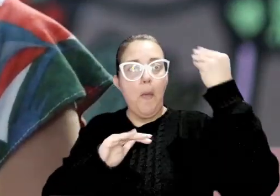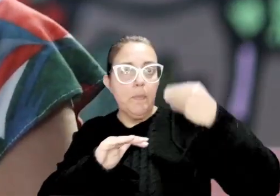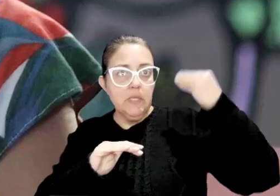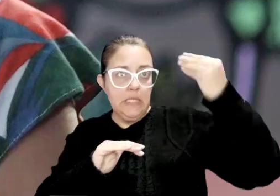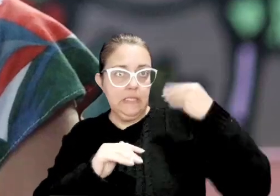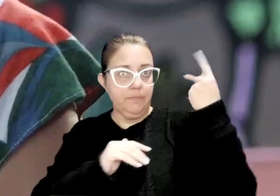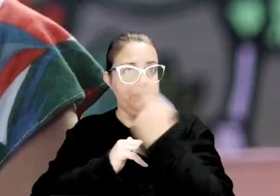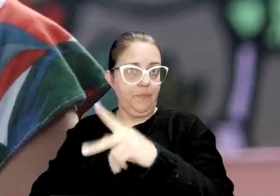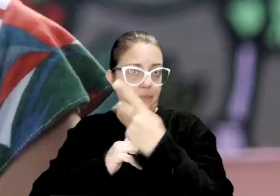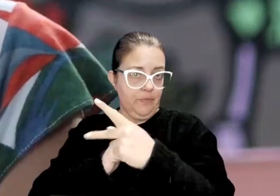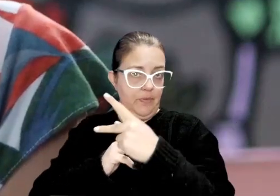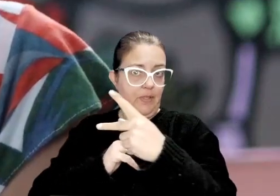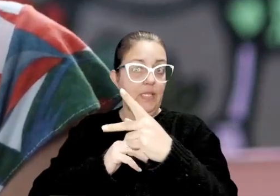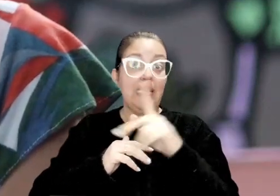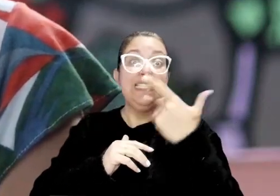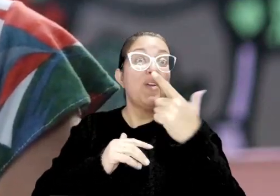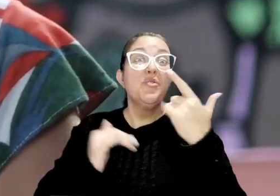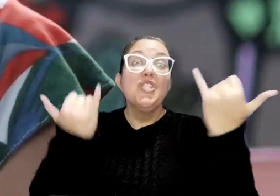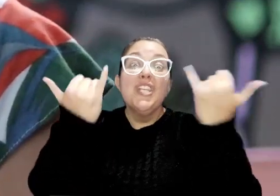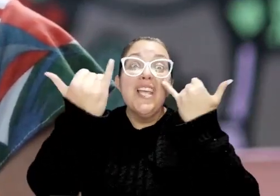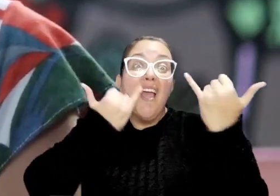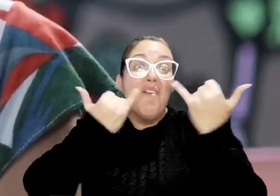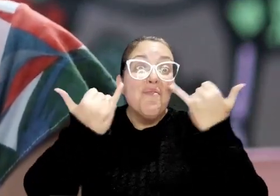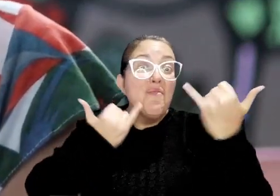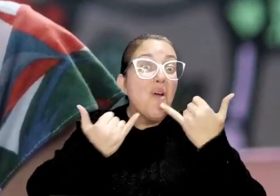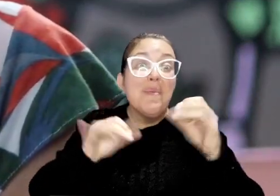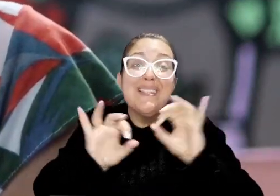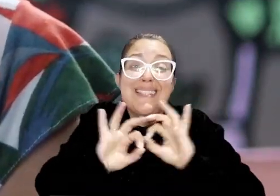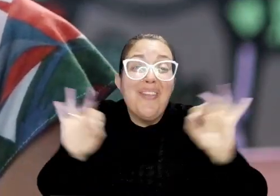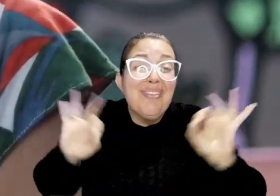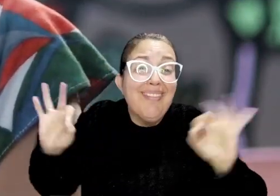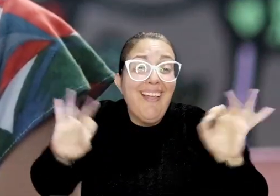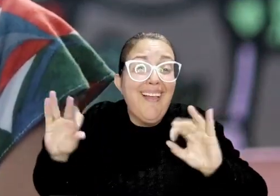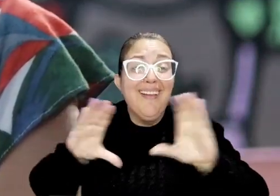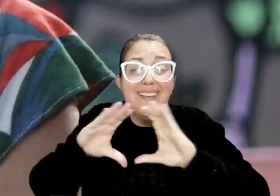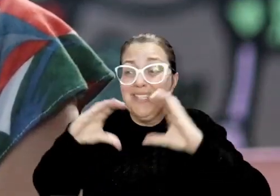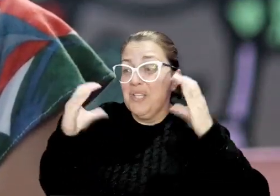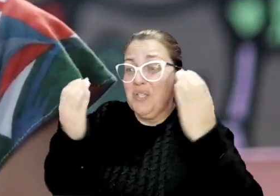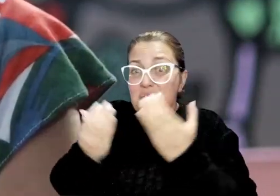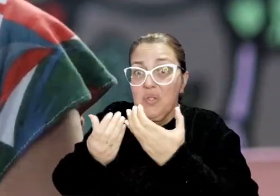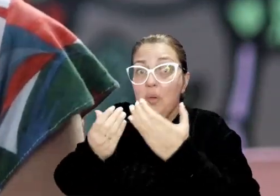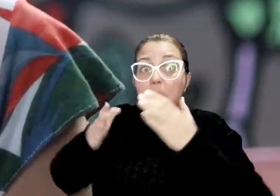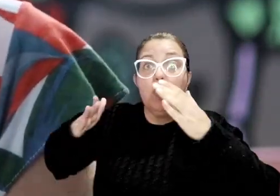organizada Então as comunidades locais elas só ficavam Sabendo dos projetos já na já Na